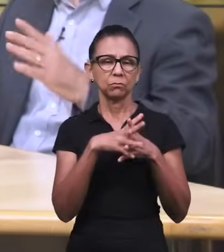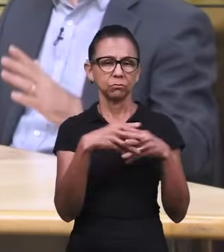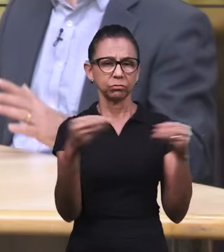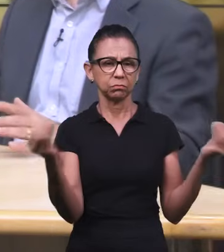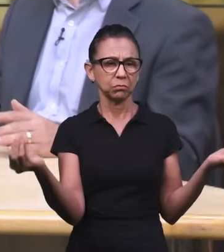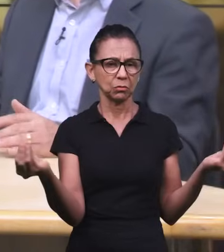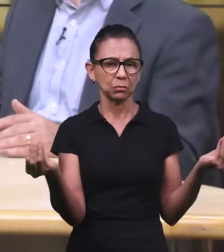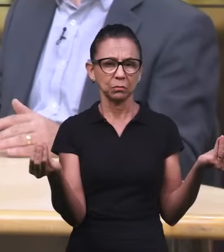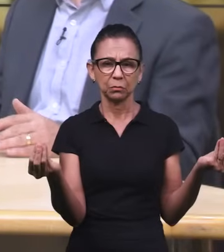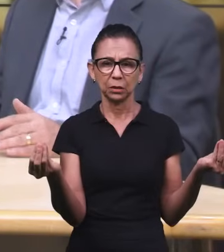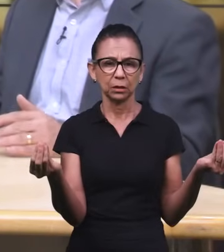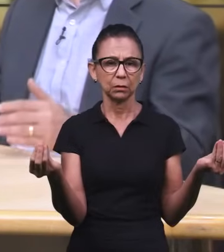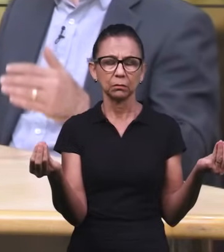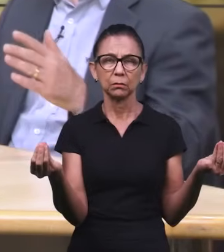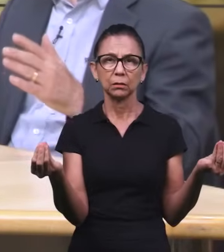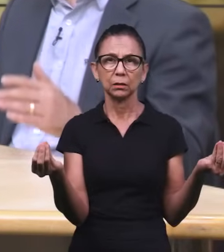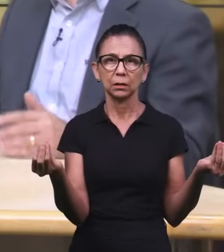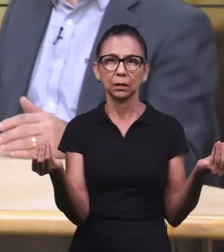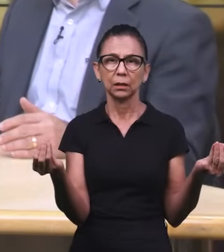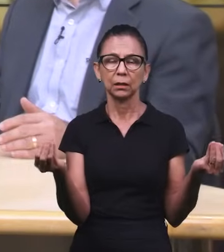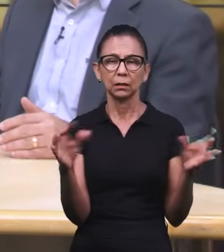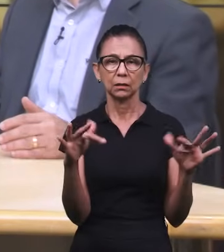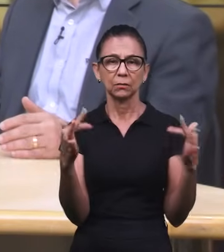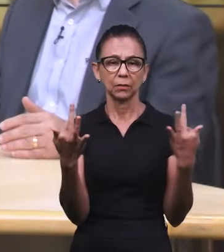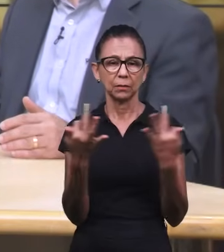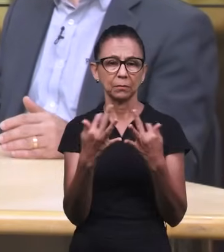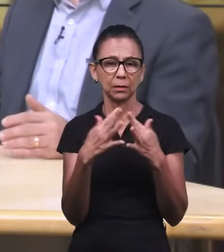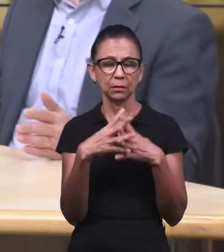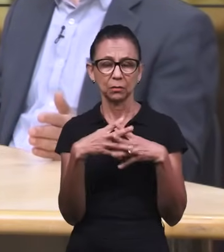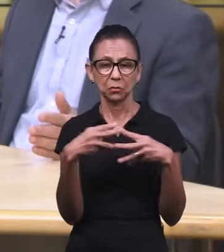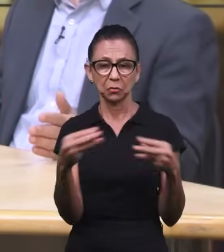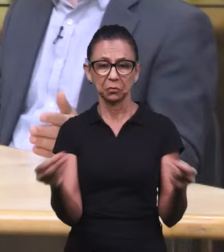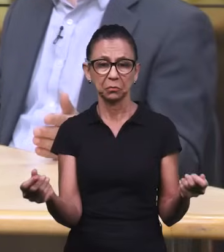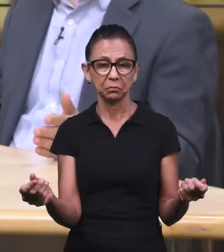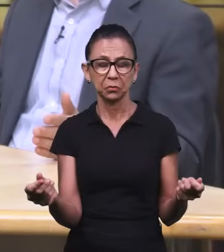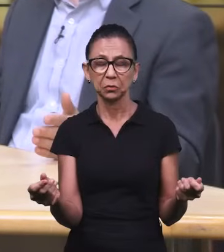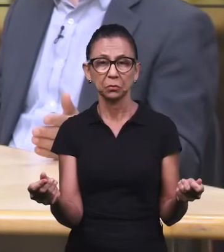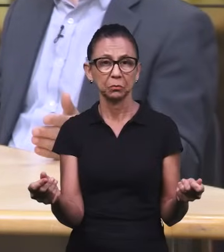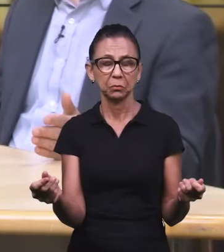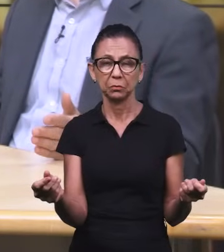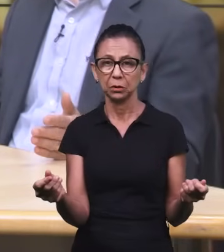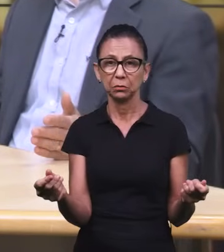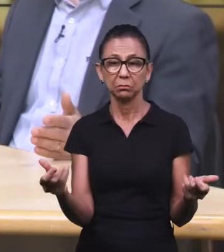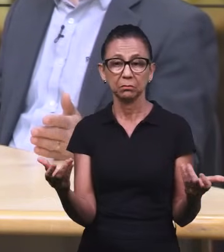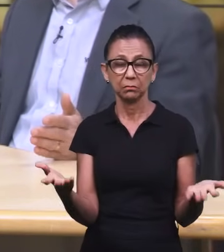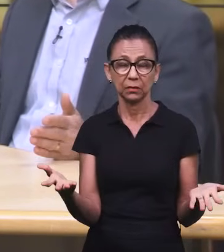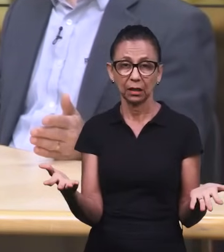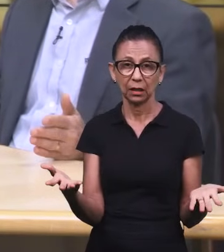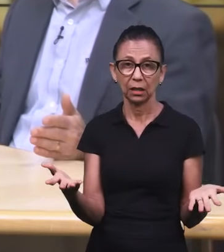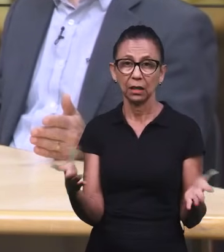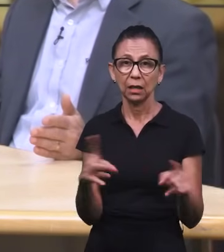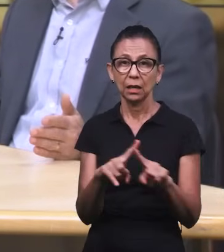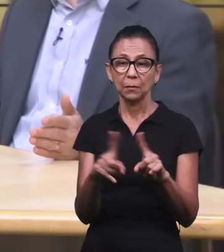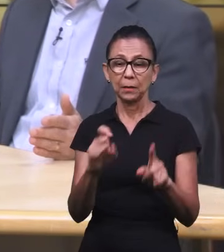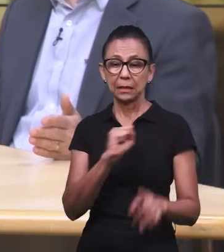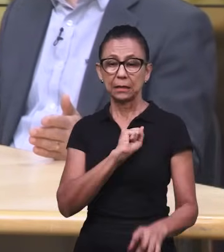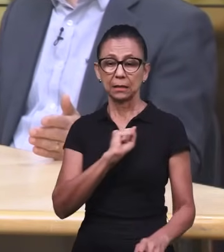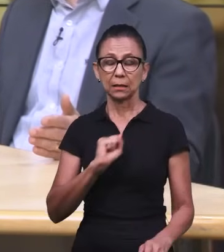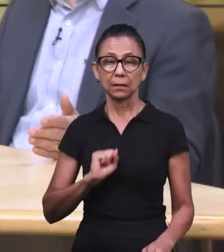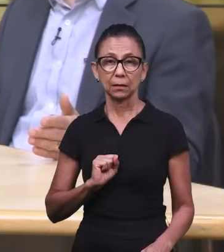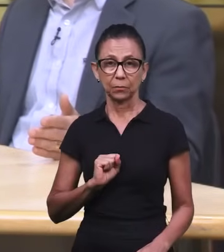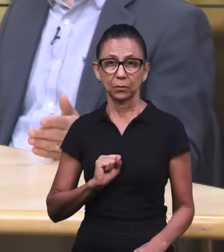toda aquela aquela aquela família que que foi Não não teve os cuidados de de de de aplicar aquilo